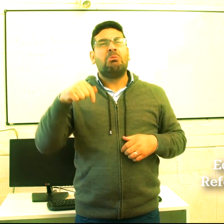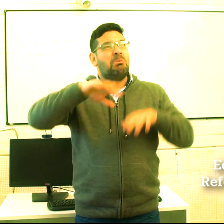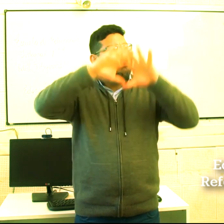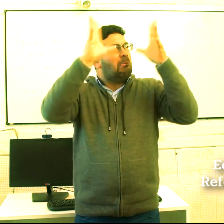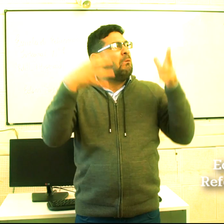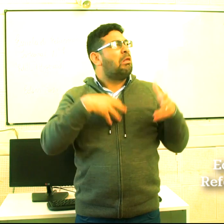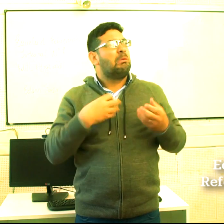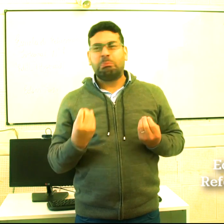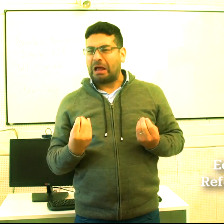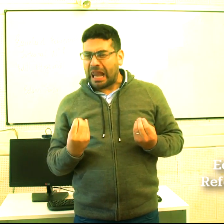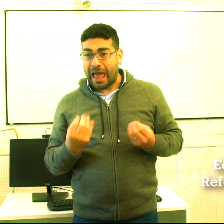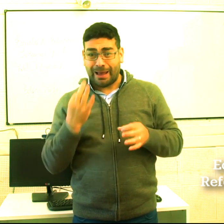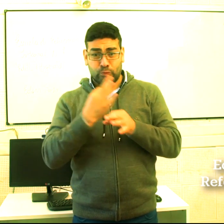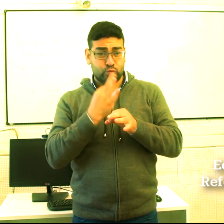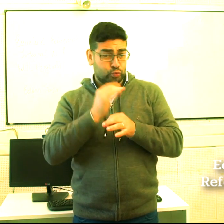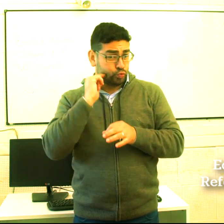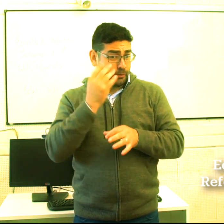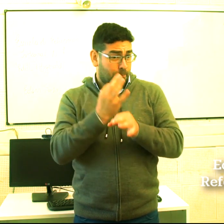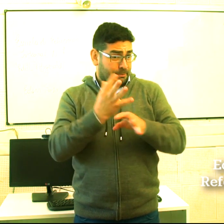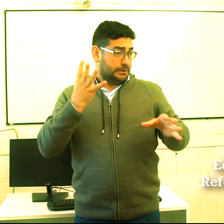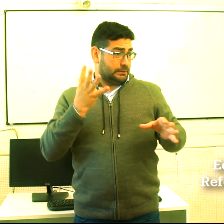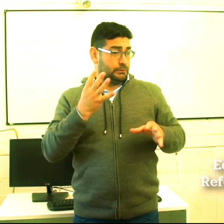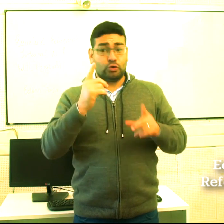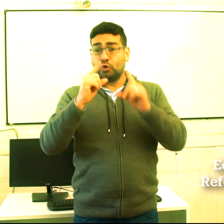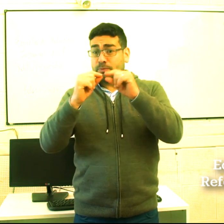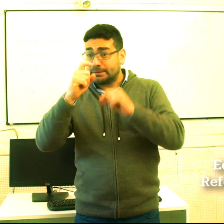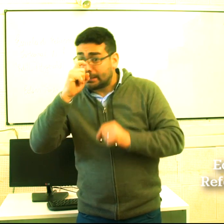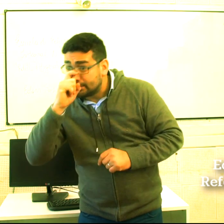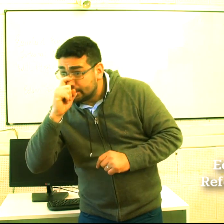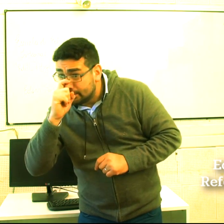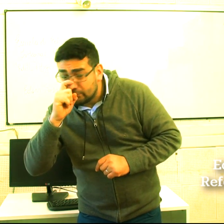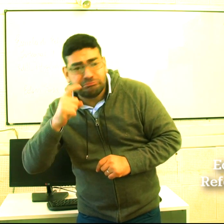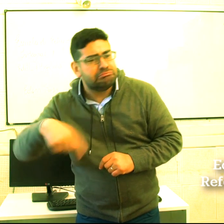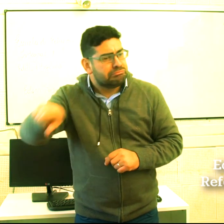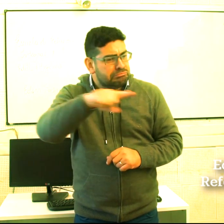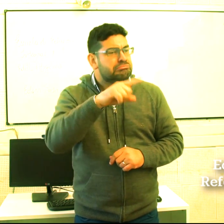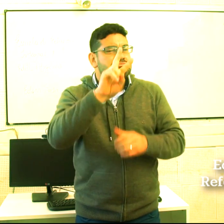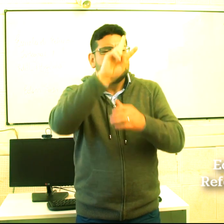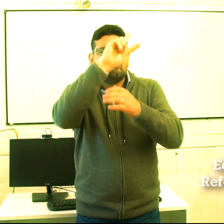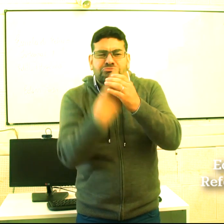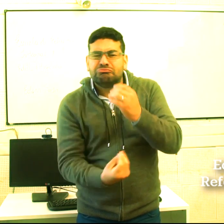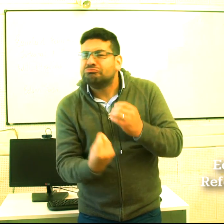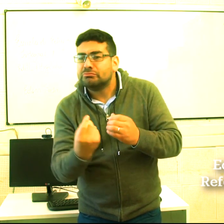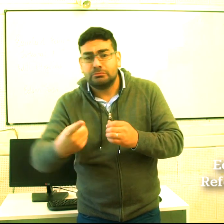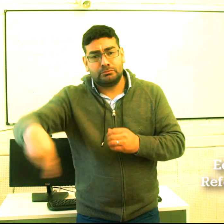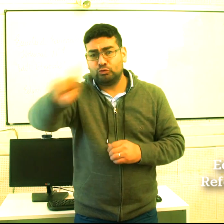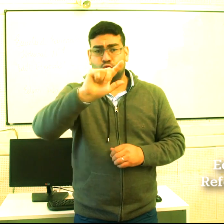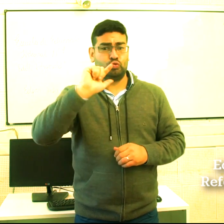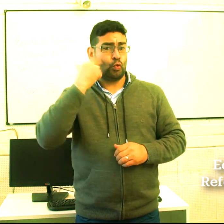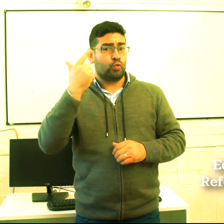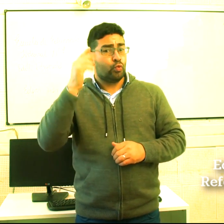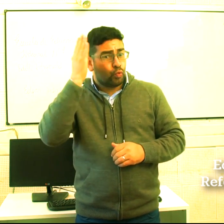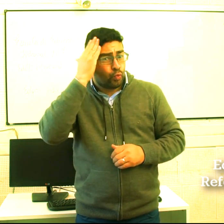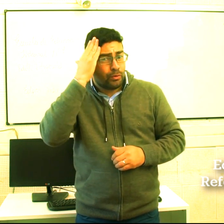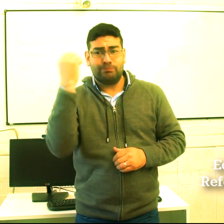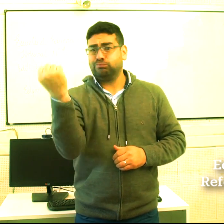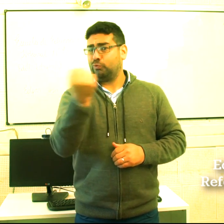Estamos en la Escuela Especial Nº 7, de sordos. Su propuesta bilingüe y intercultural